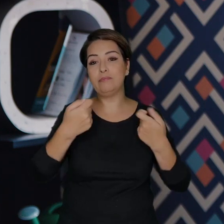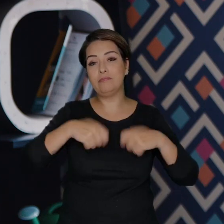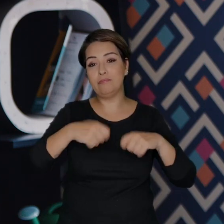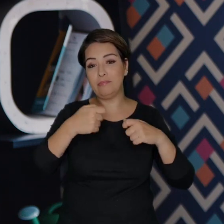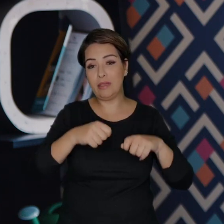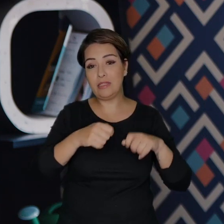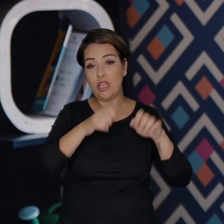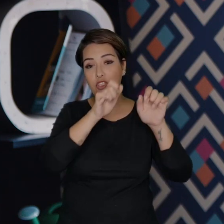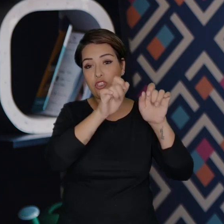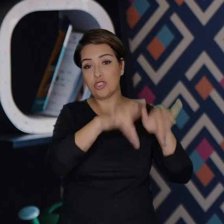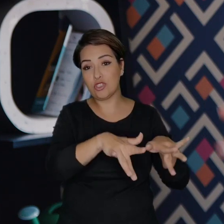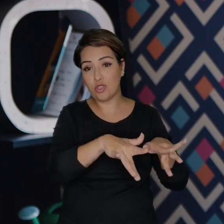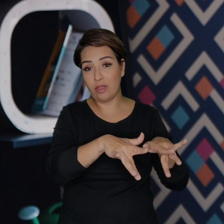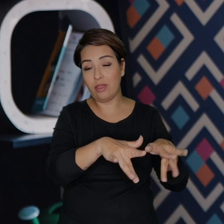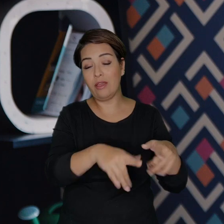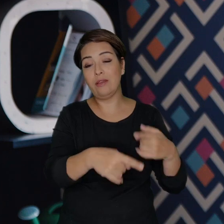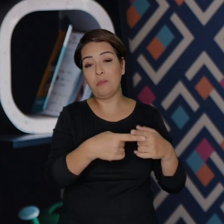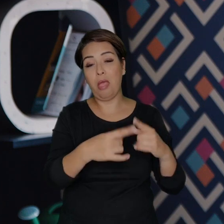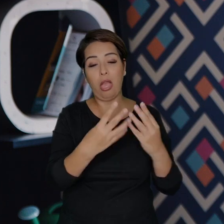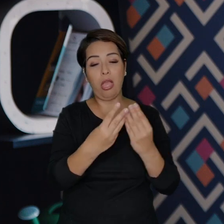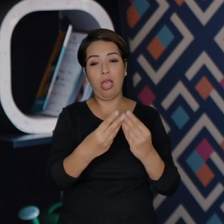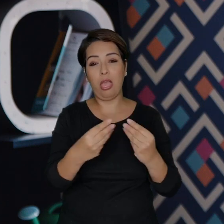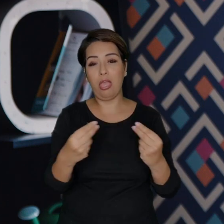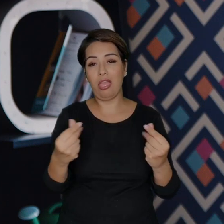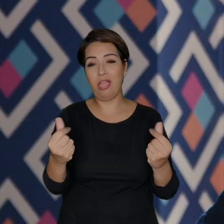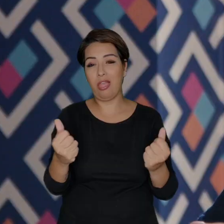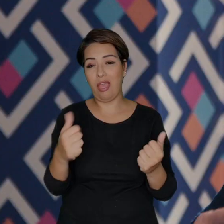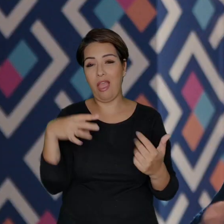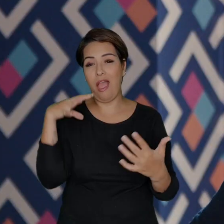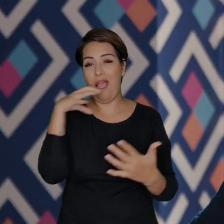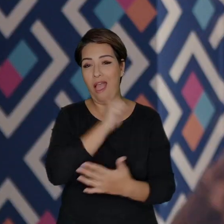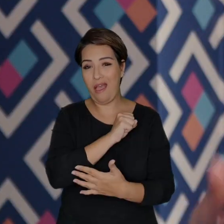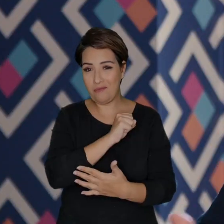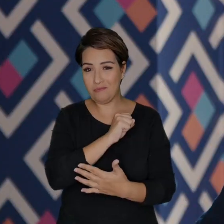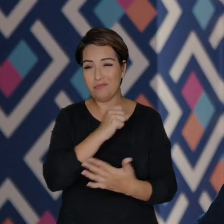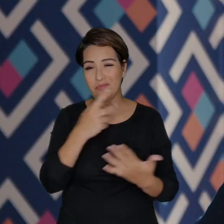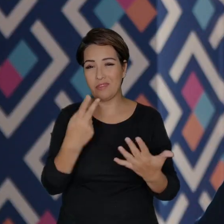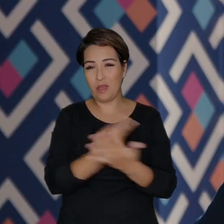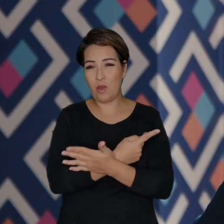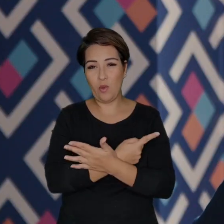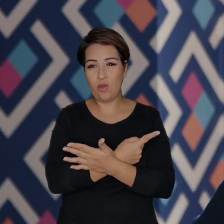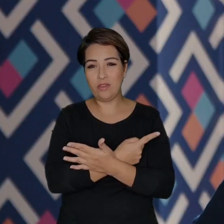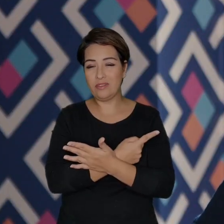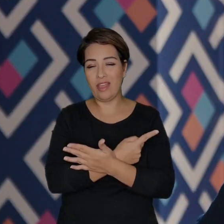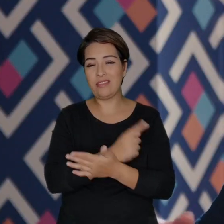tendo que descartar essa roupa rapidamente, porque ela se desfaz com mais facilidade também.